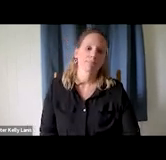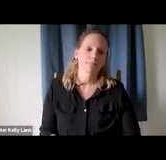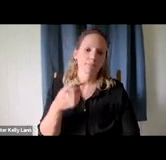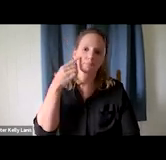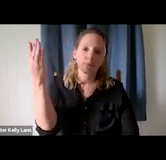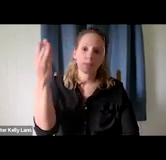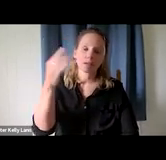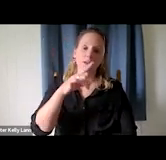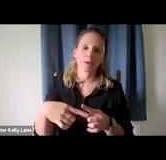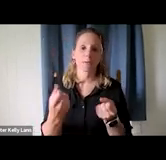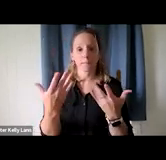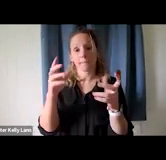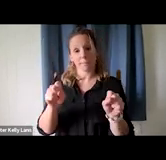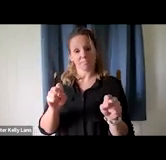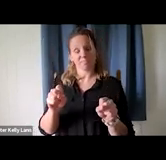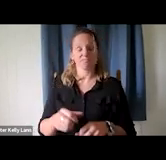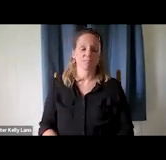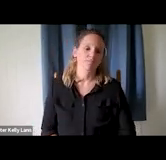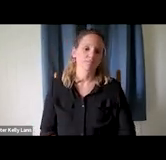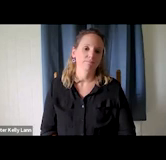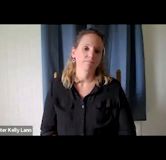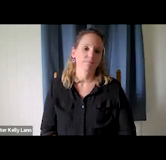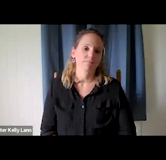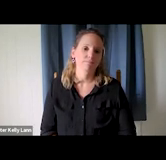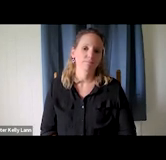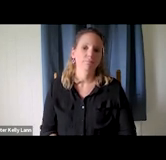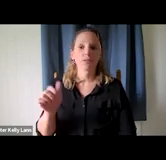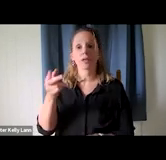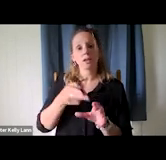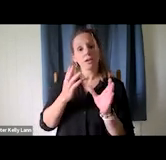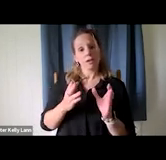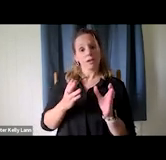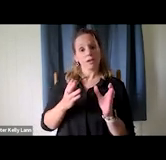y abordaremos tantas como nos dé tiempo. Los micrófonos de todos participantes estarán silenciados